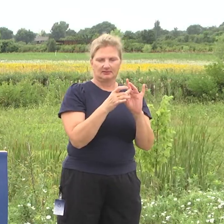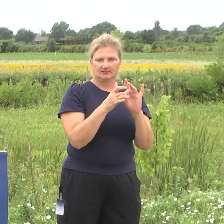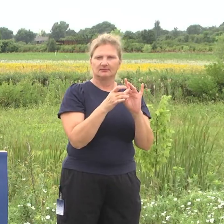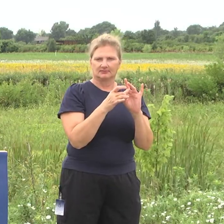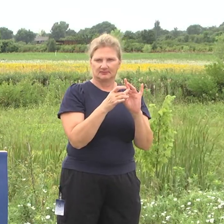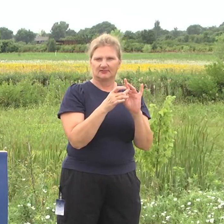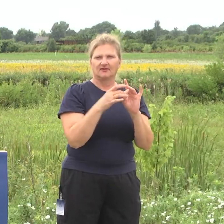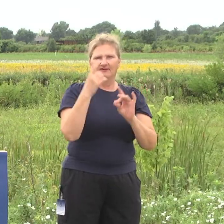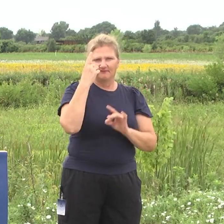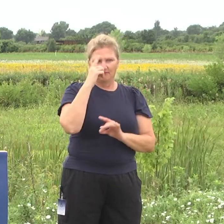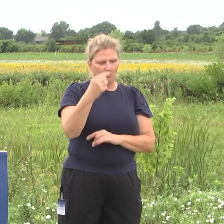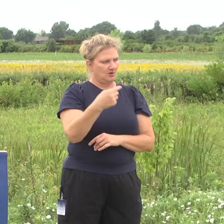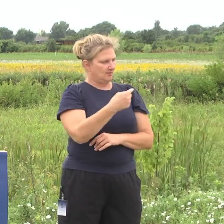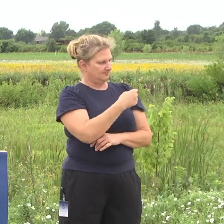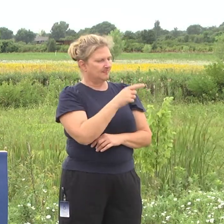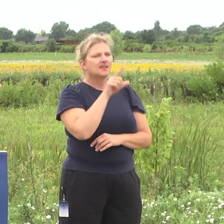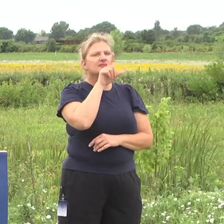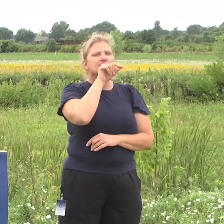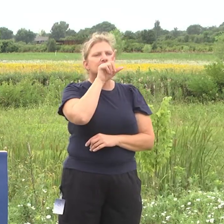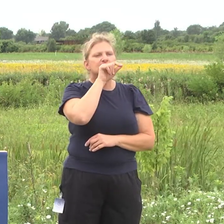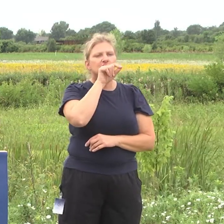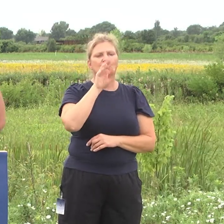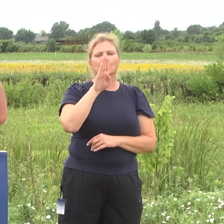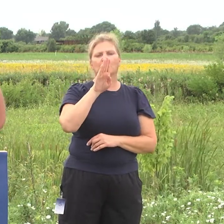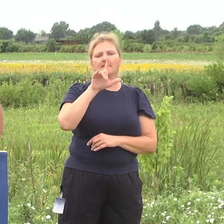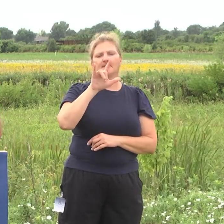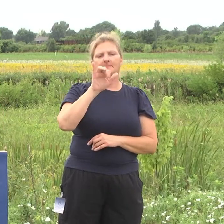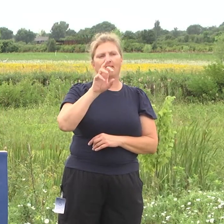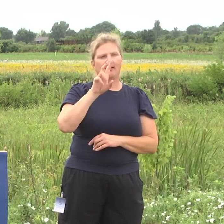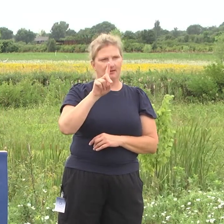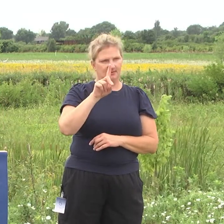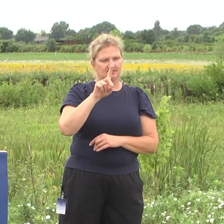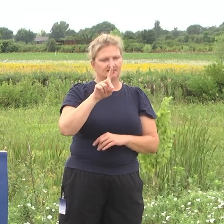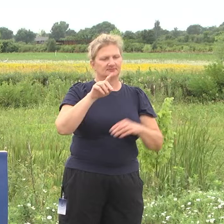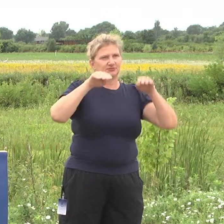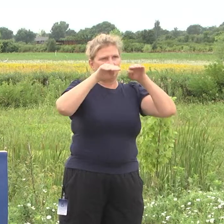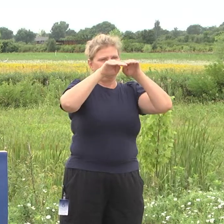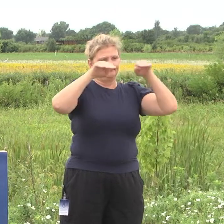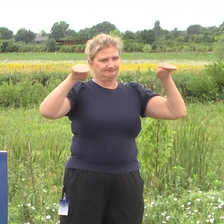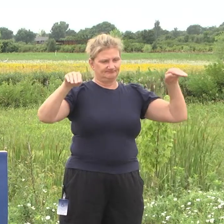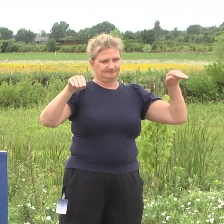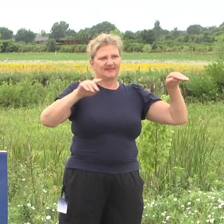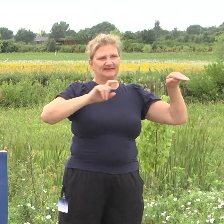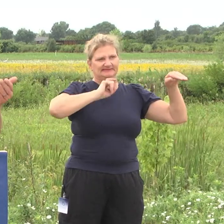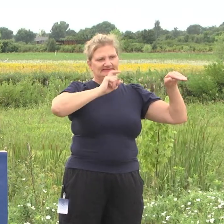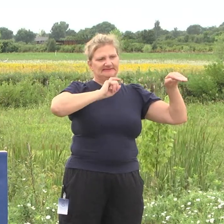escondite para pájaros y el acero inoxidable de la parte superior de estos grupos de hierbas, relacionados con